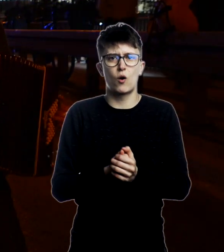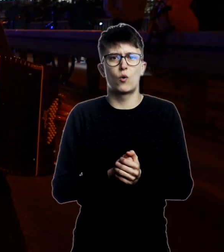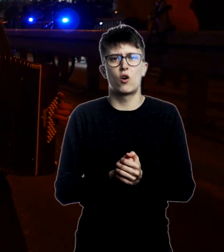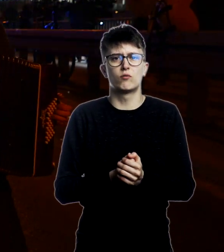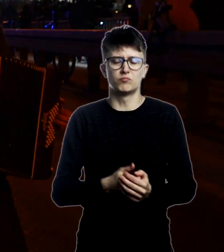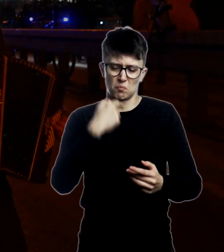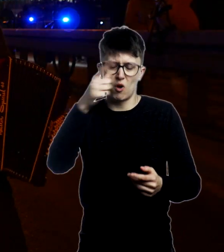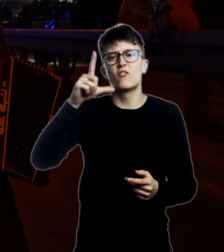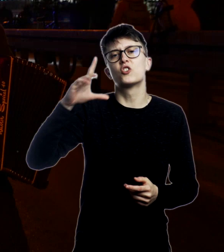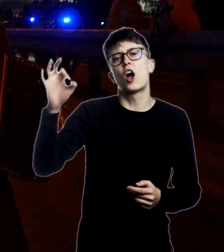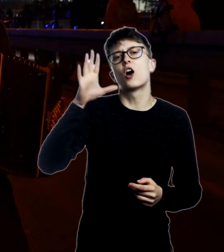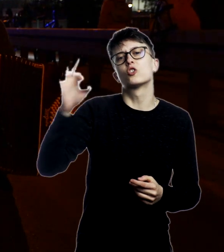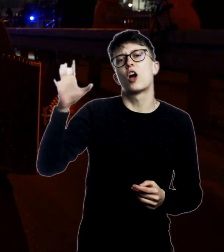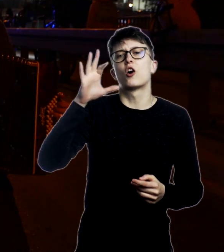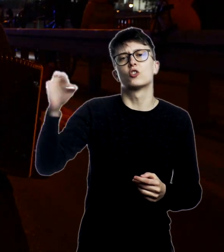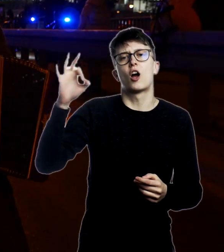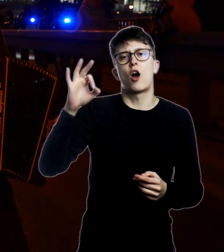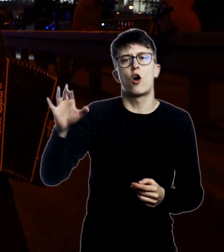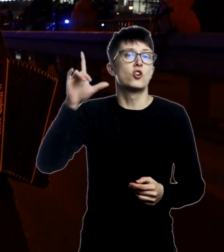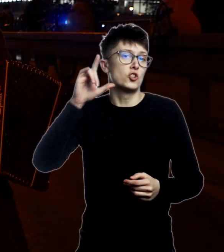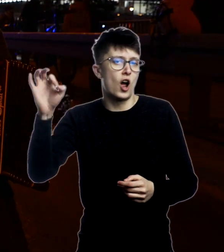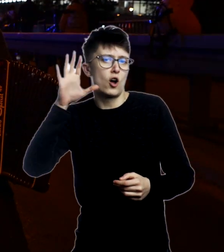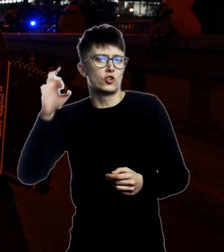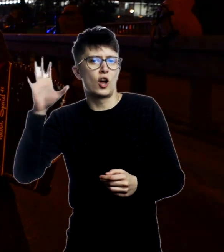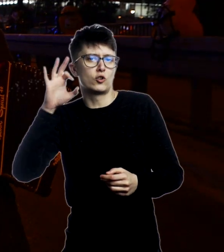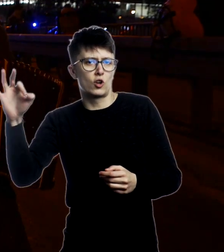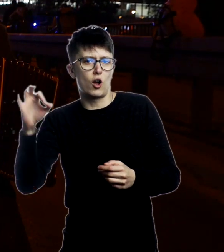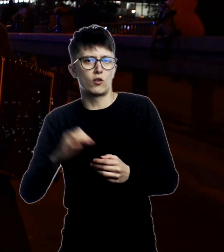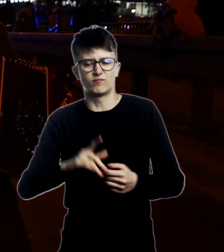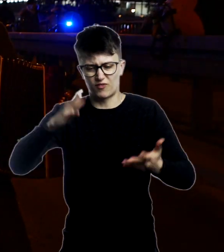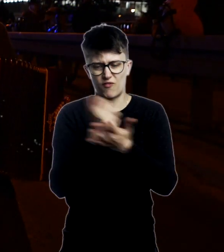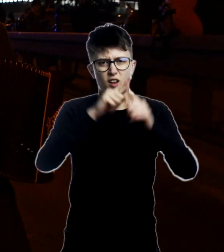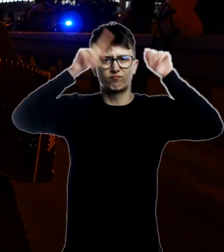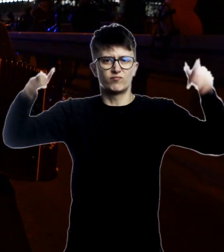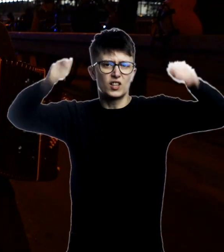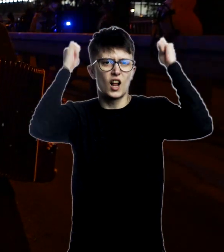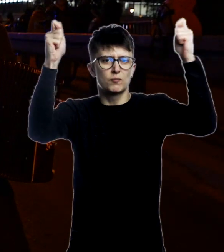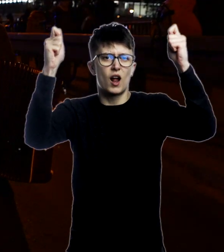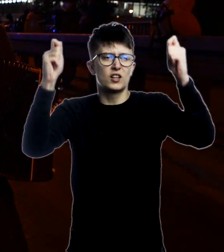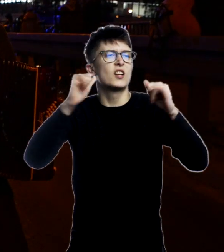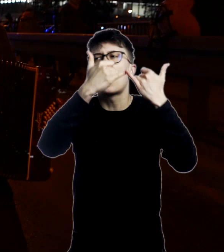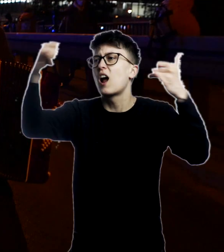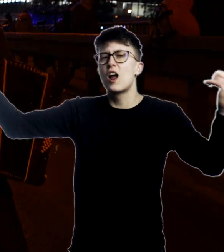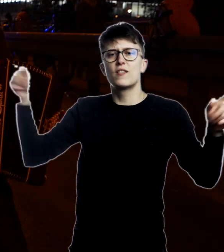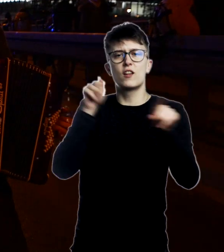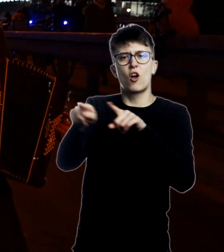powiedzieć ciao, ciało, ciao, ciało, ciao, ciao, ciao! To weź transparent jak inne siostry